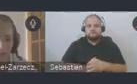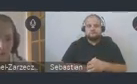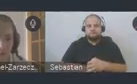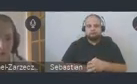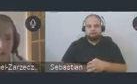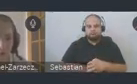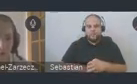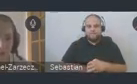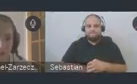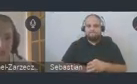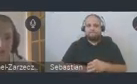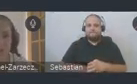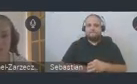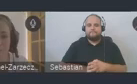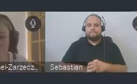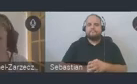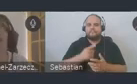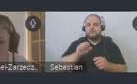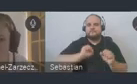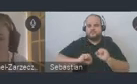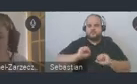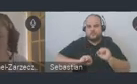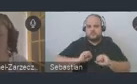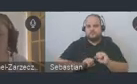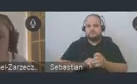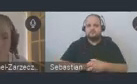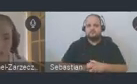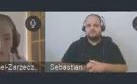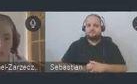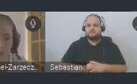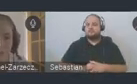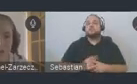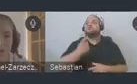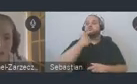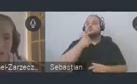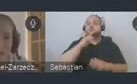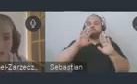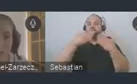mamy doświadczenie, ćwiczenie "Co z tą przeglądarką?". O co chodzi z tą przeglądarką?